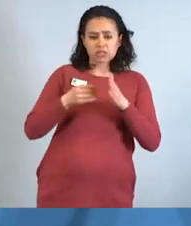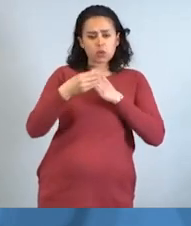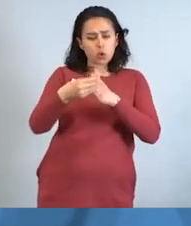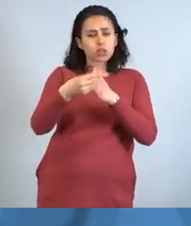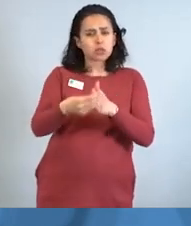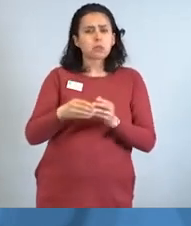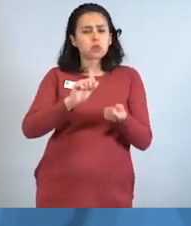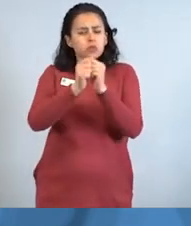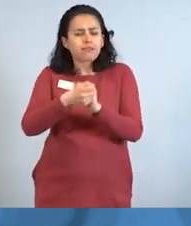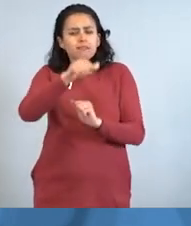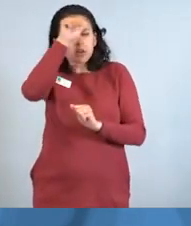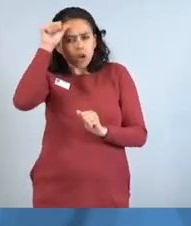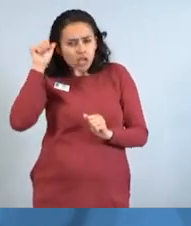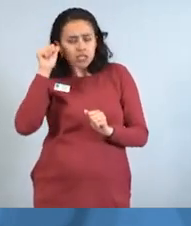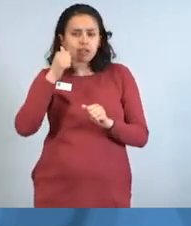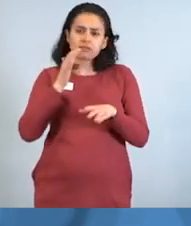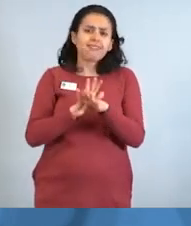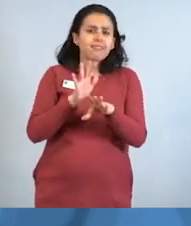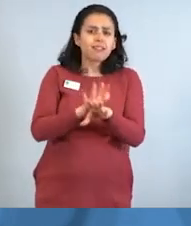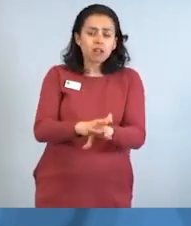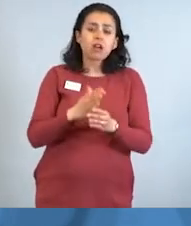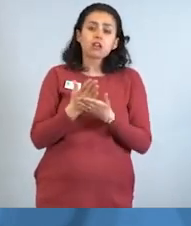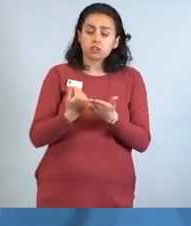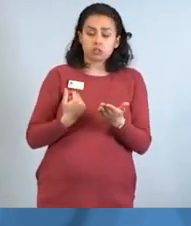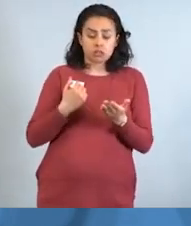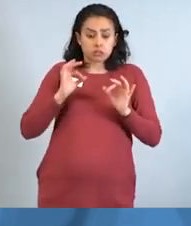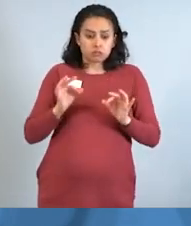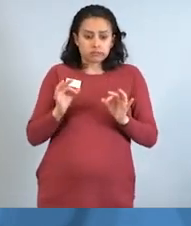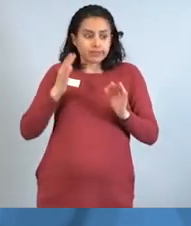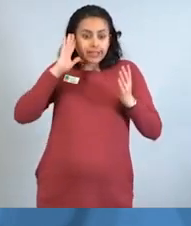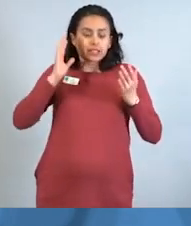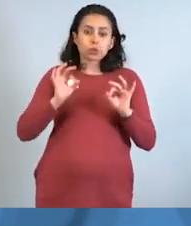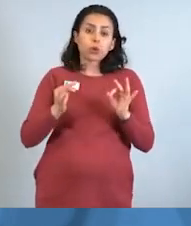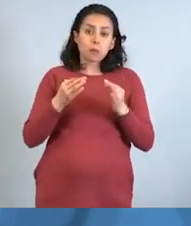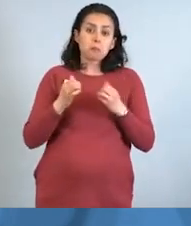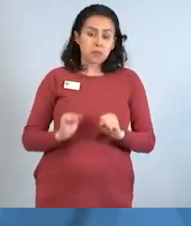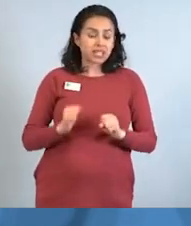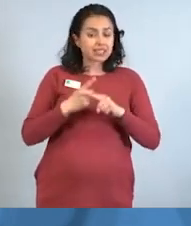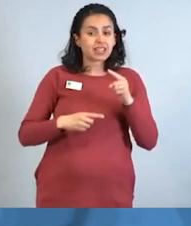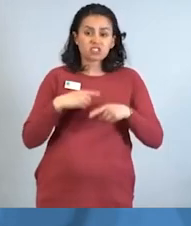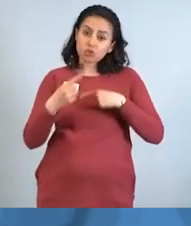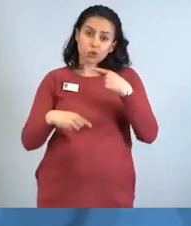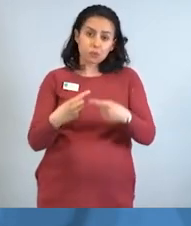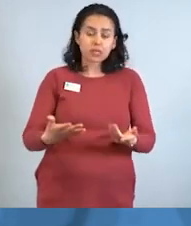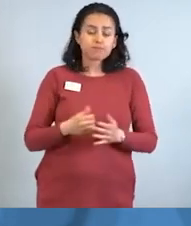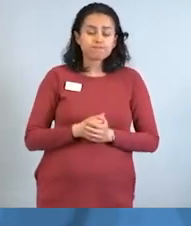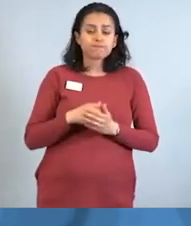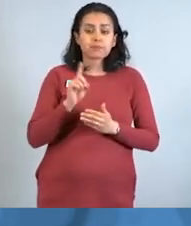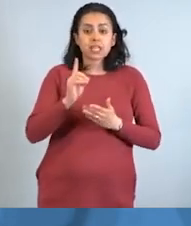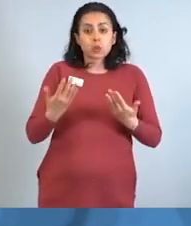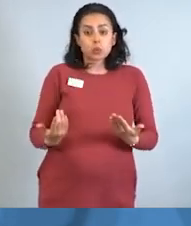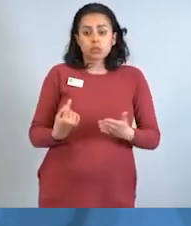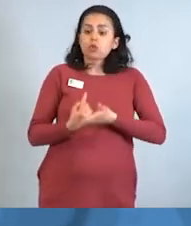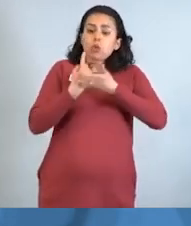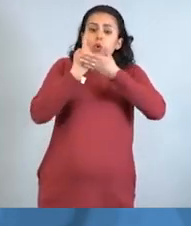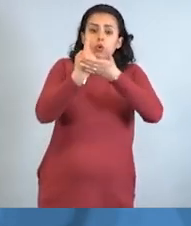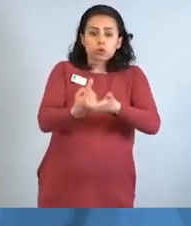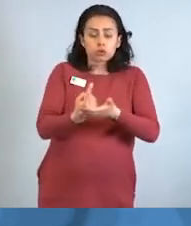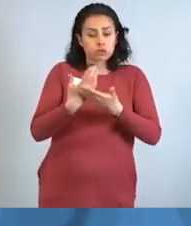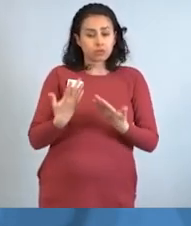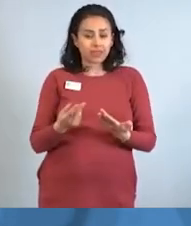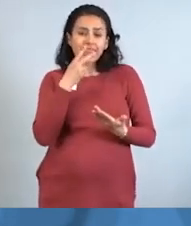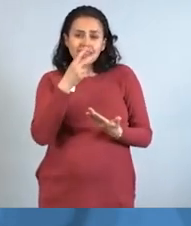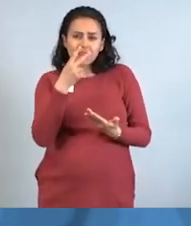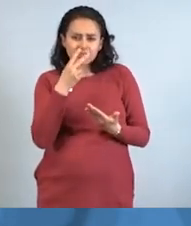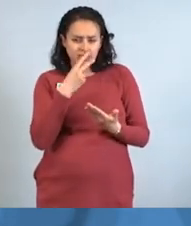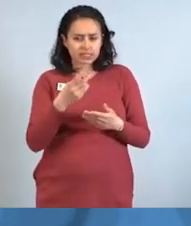Se, mikä eniten nousee esille, on se, että näyttää siltä, että tämä olisi ikään liittyvä.